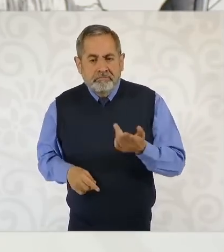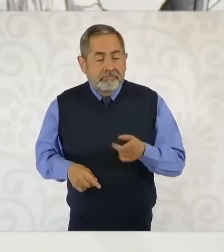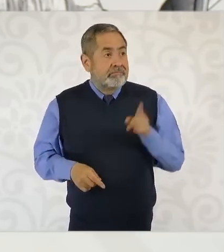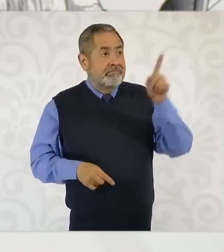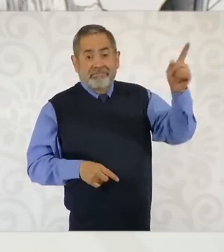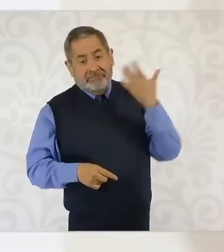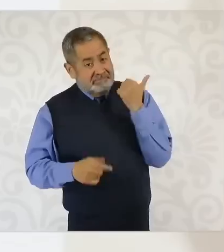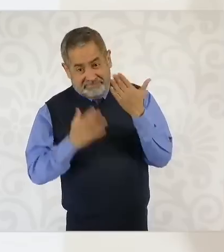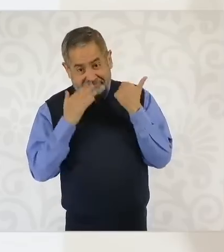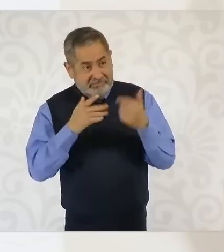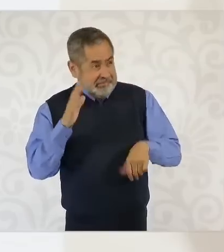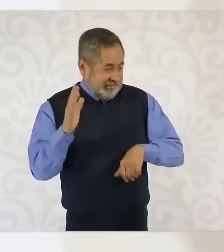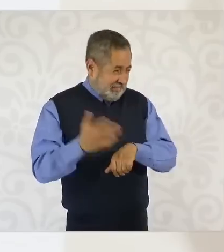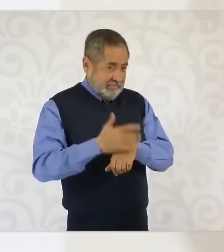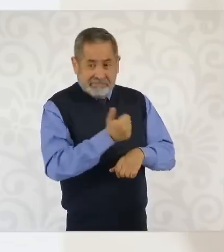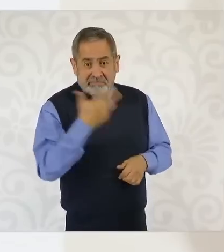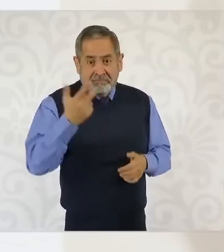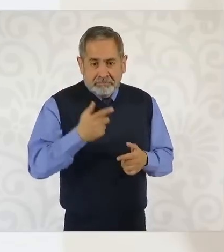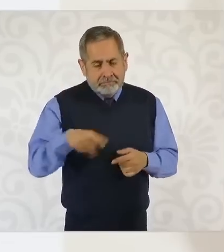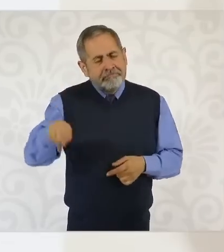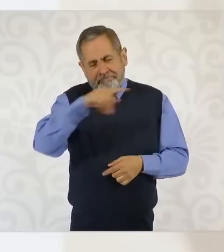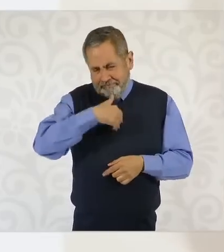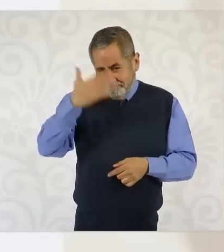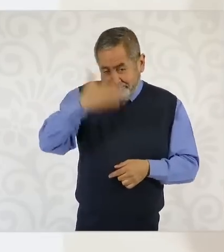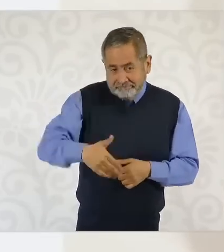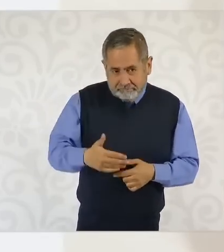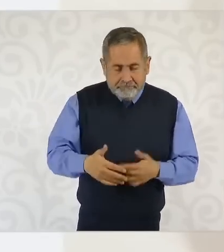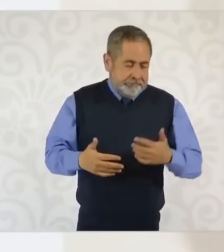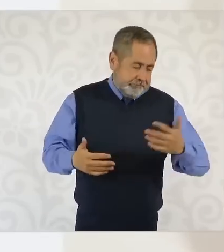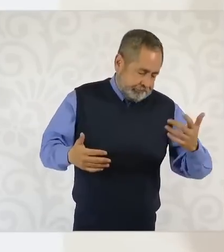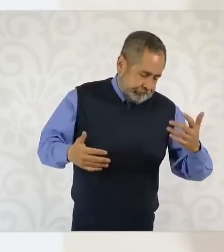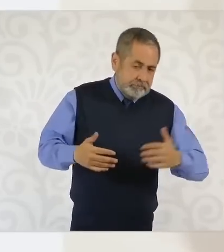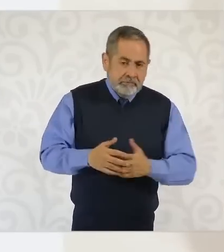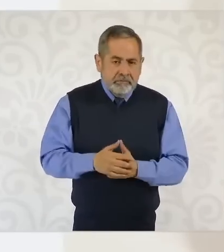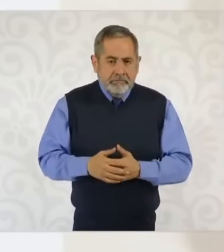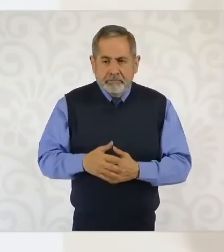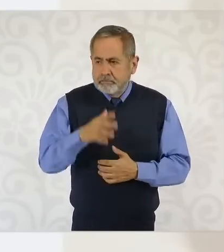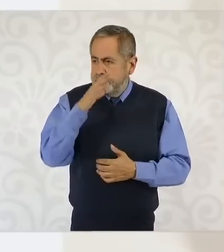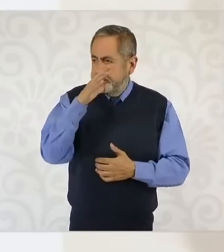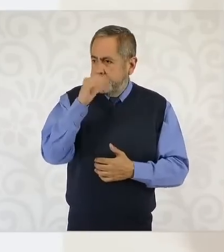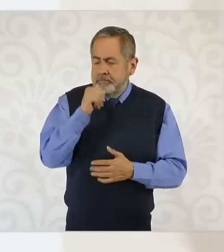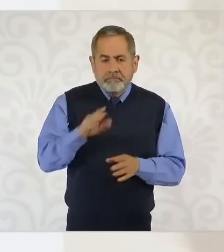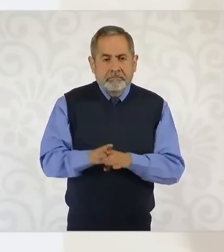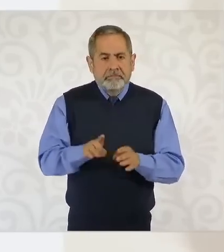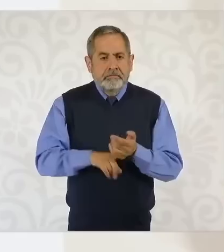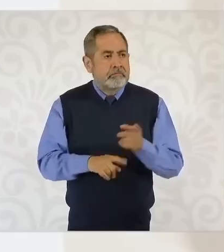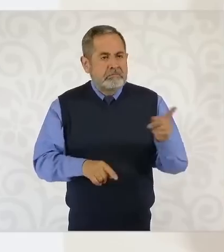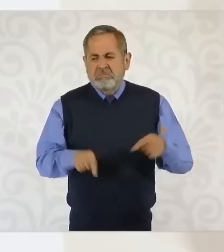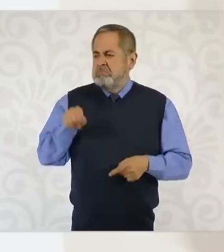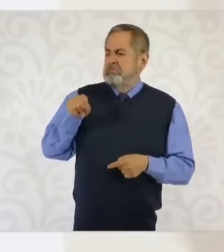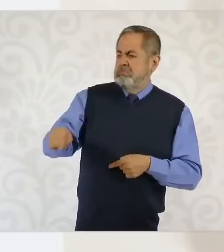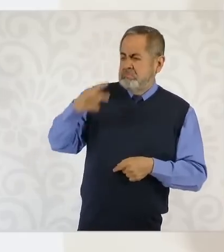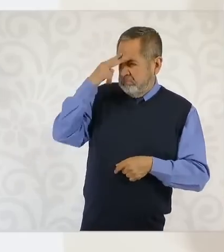entonces por eso decimos no es no puede ser que el tema sea México es el responsable del consumo